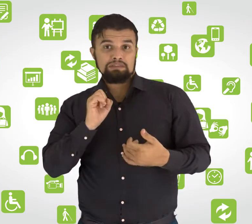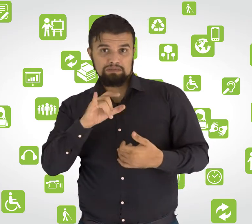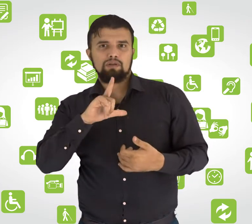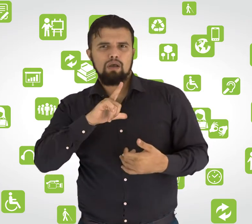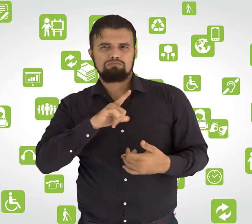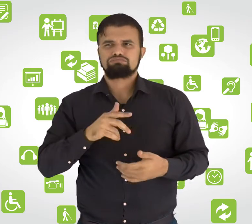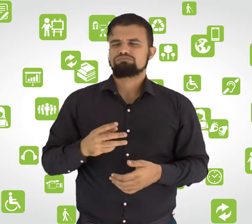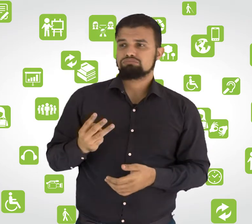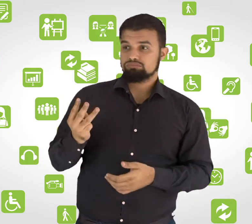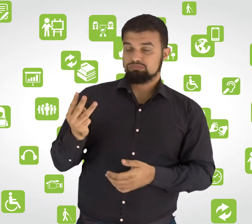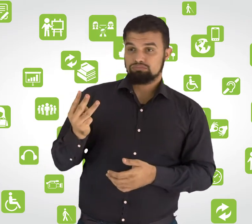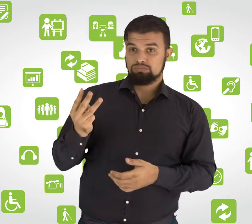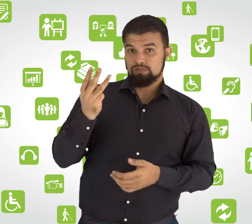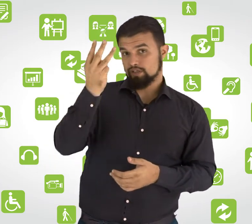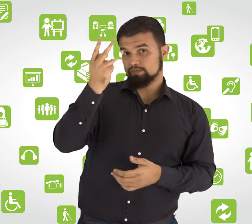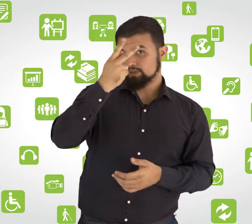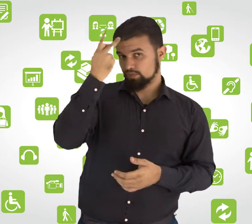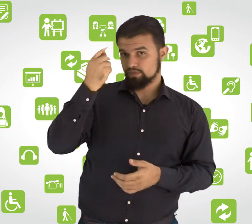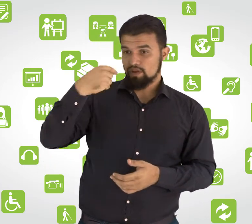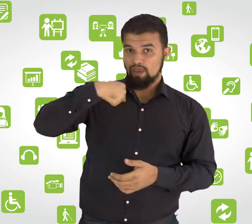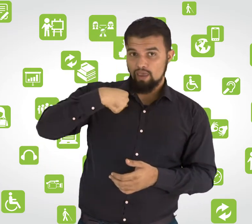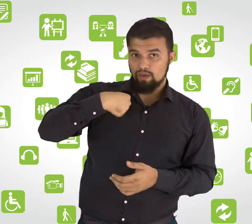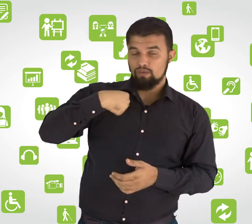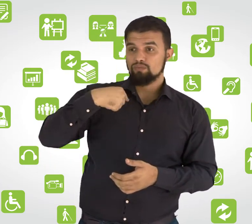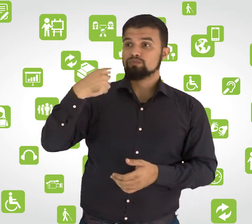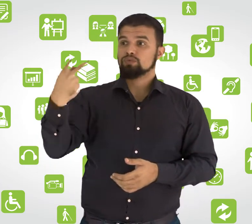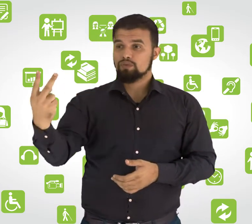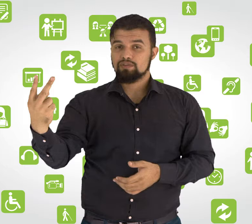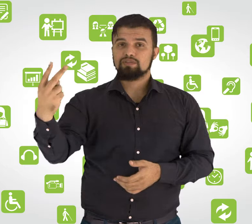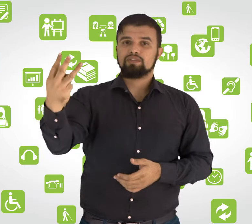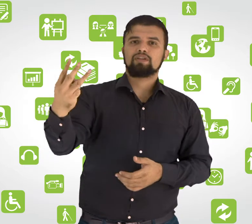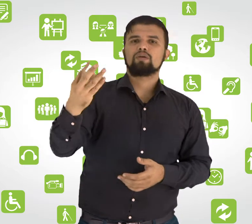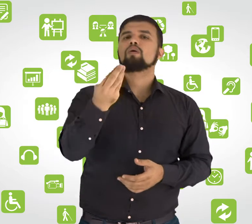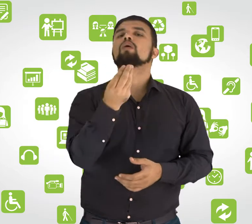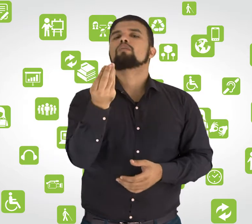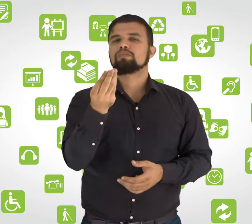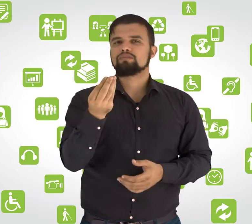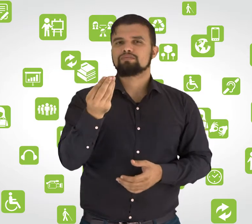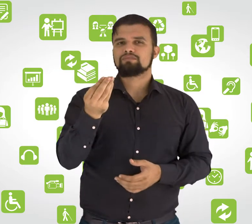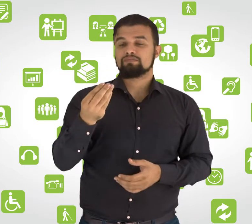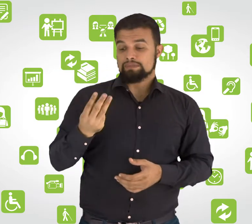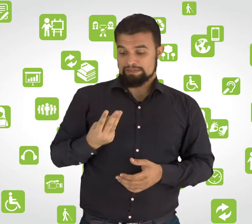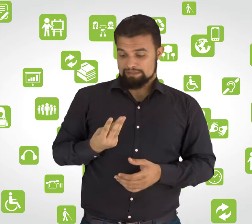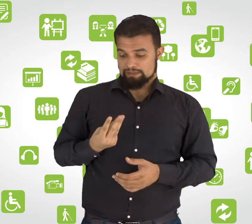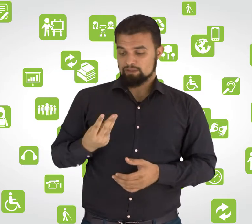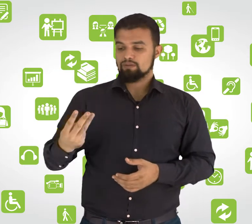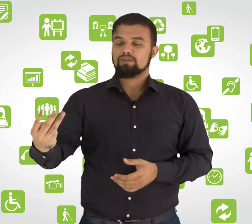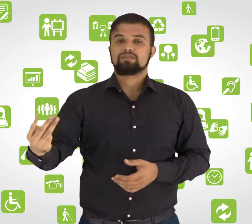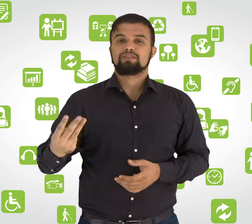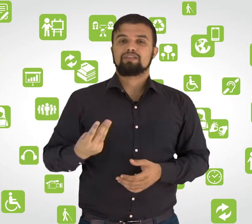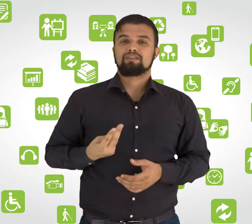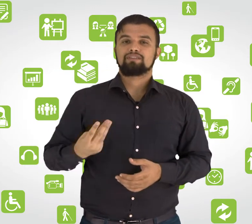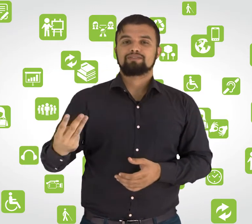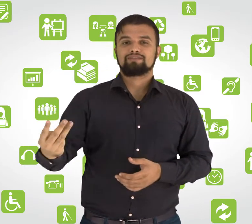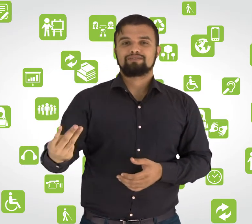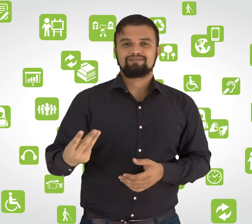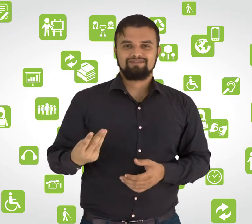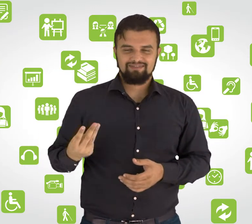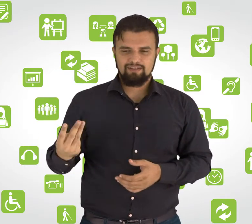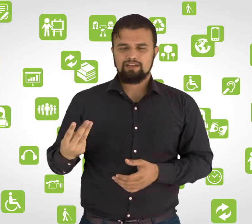Mas se há mais duas pessoas na interlocução além de mim, como seríamos representados? "Nós três".